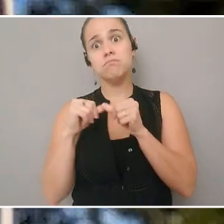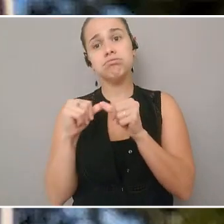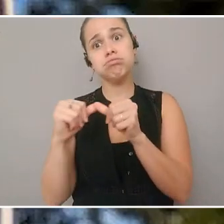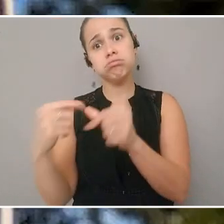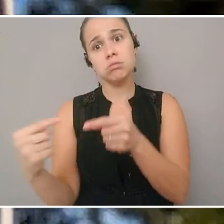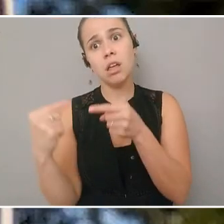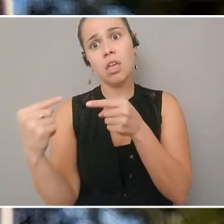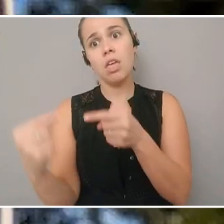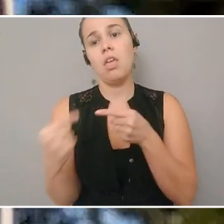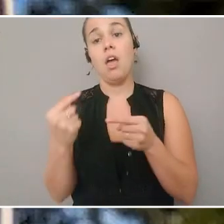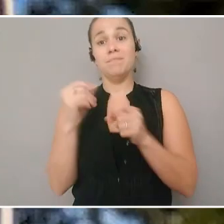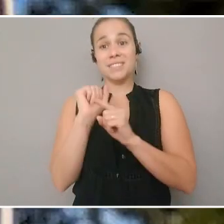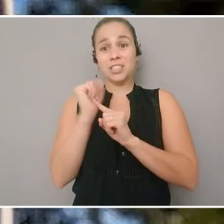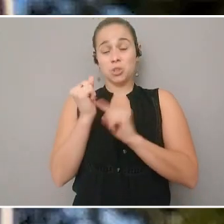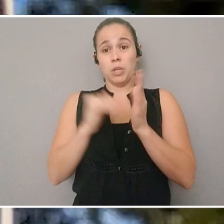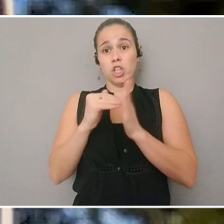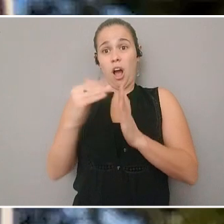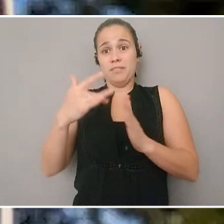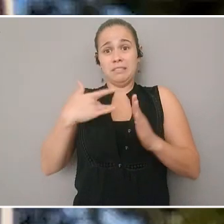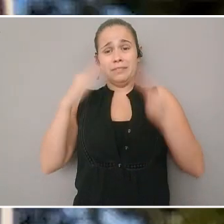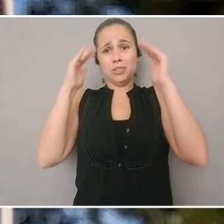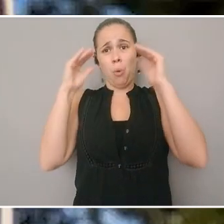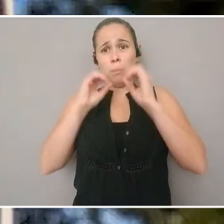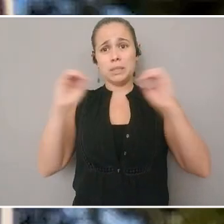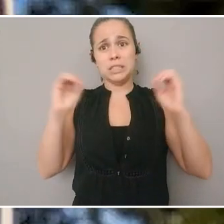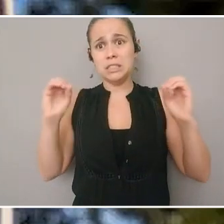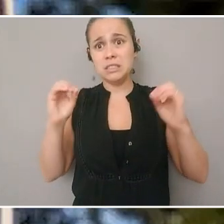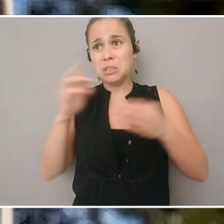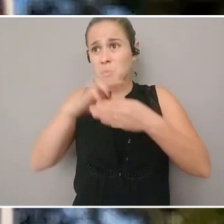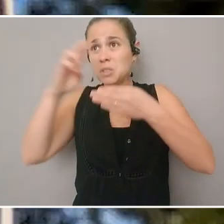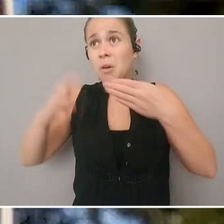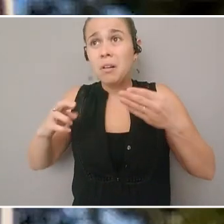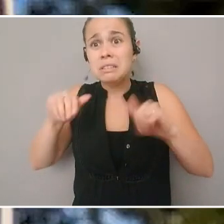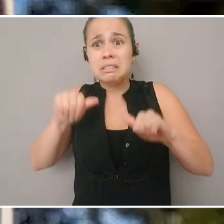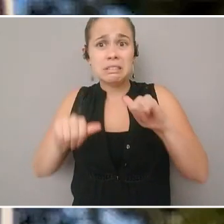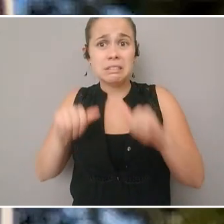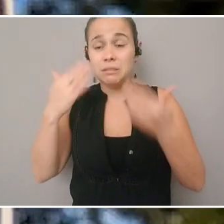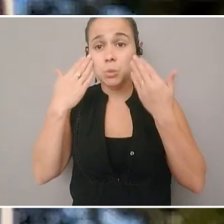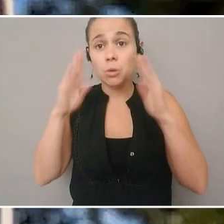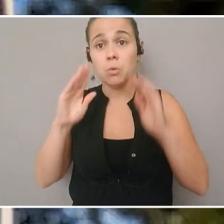a menudo parecía sombrío y el resultado